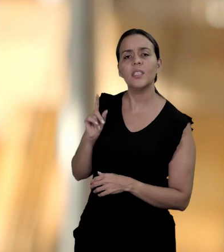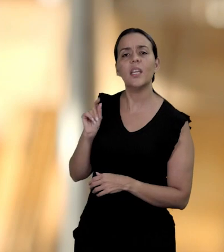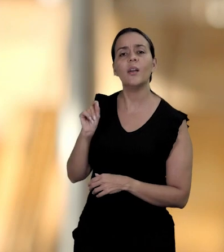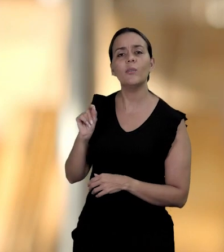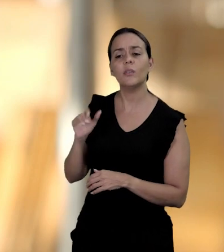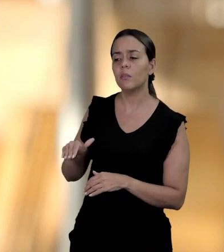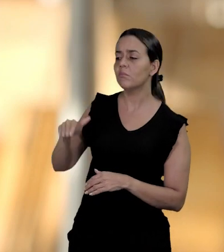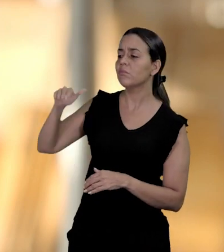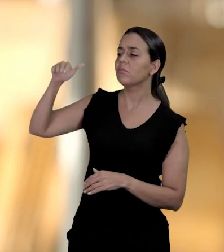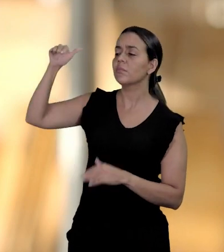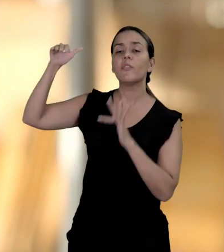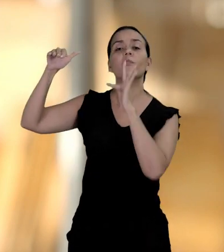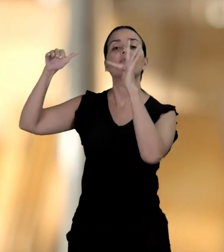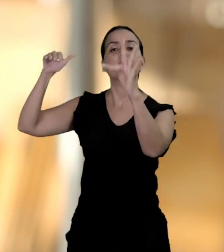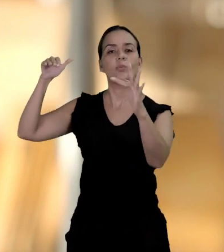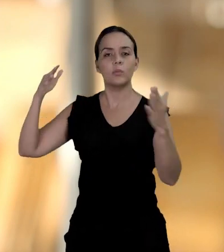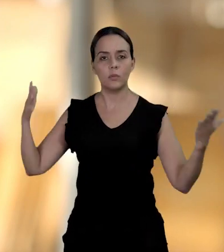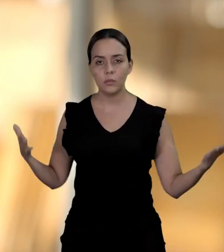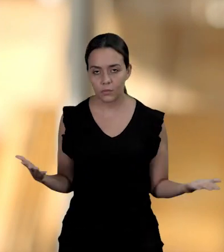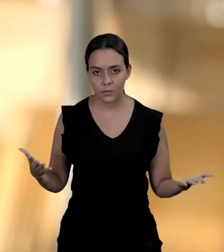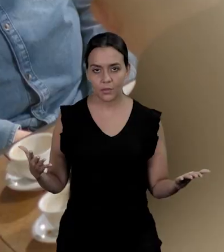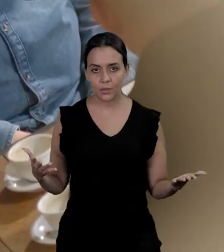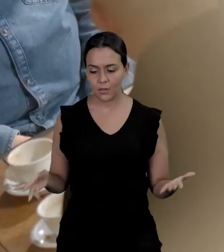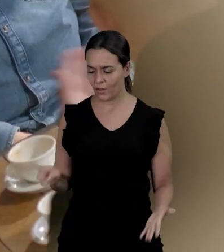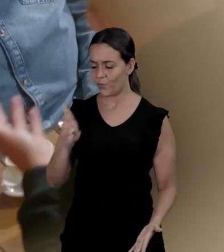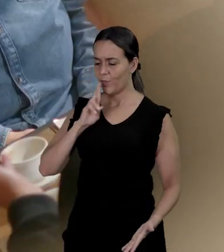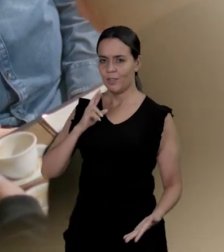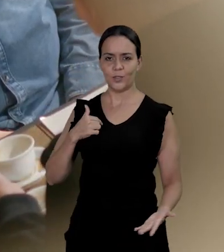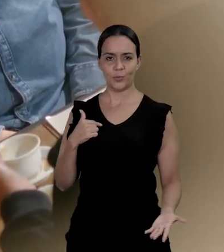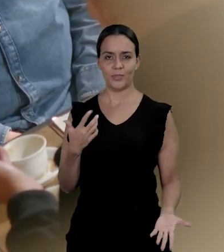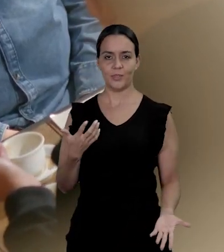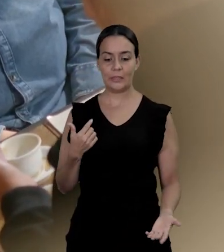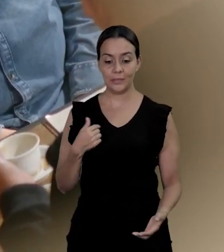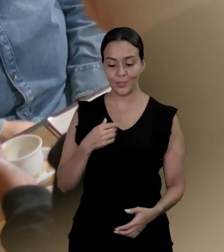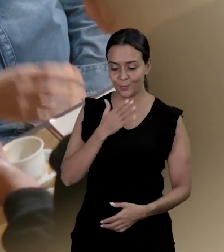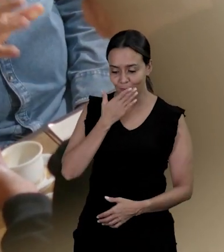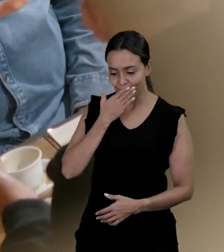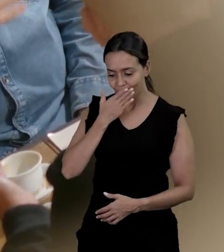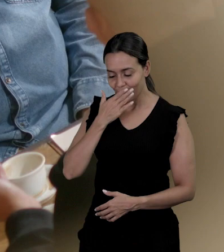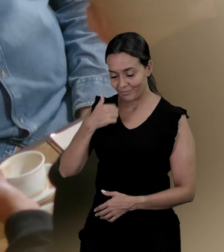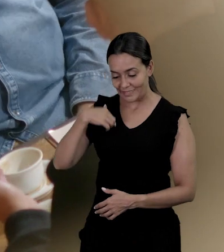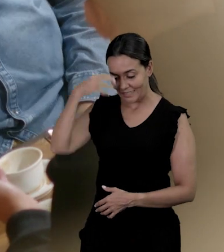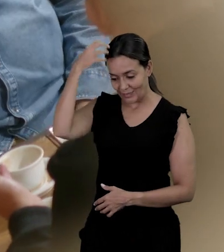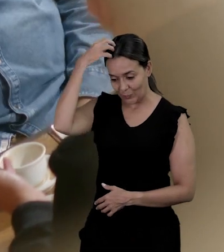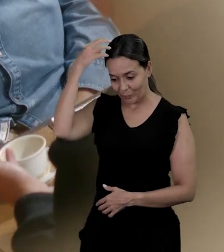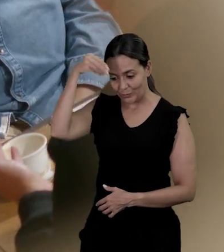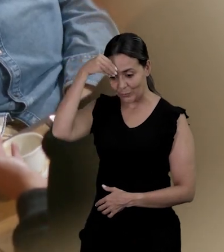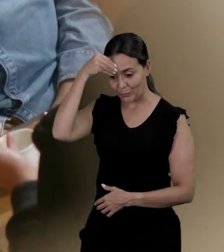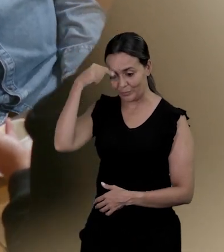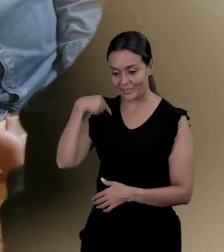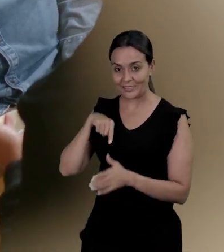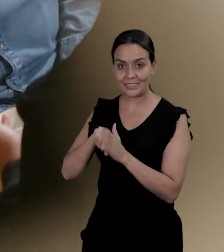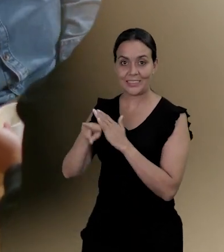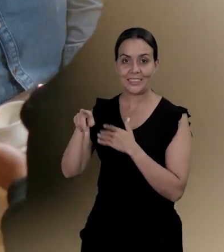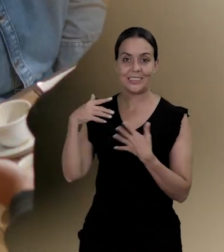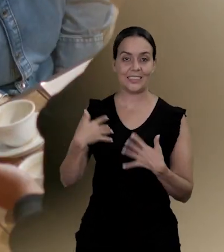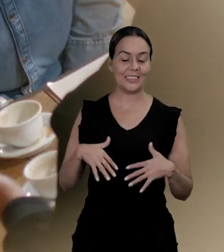Porque ela pode querer ser uma coisa que não existe. Ela não vai conseguir te falar. É, agora estou me sentindo culpado, porque eu perguntei isso para minha sobrinha outro dia.